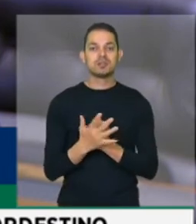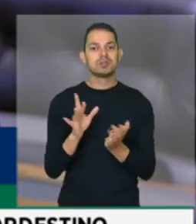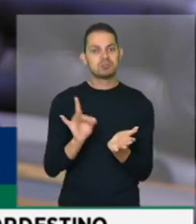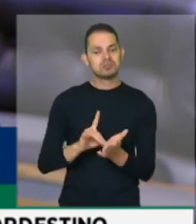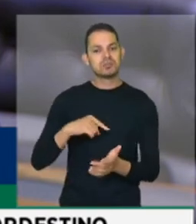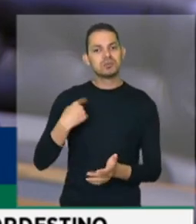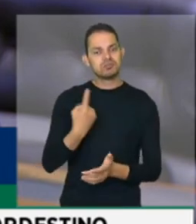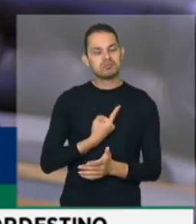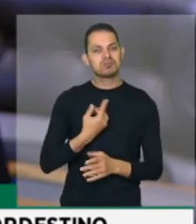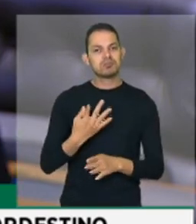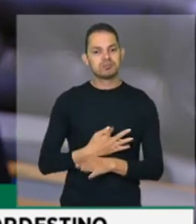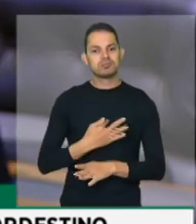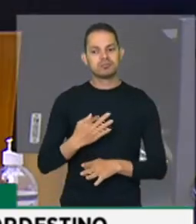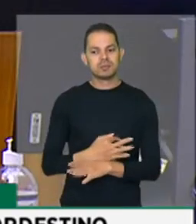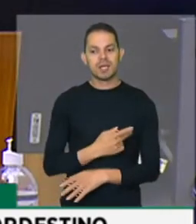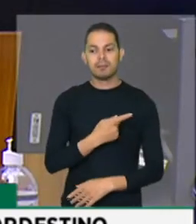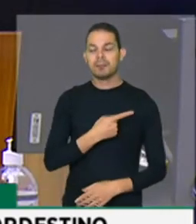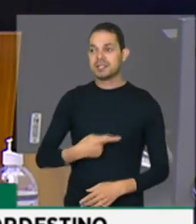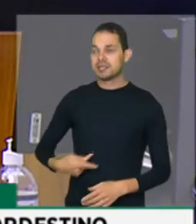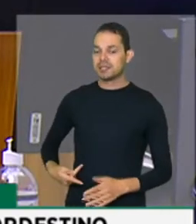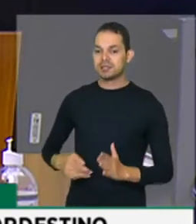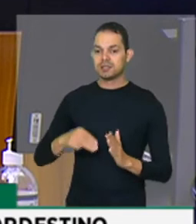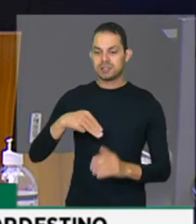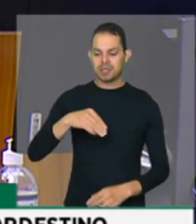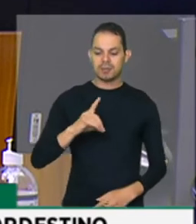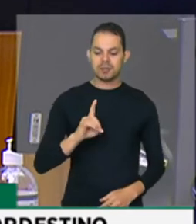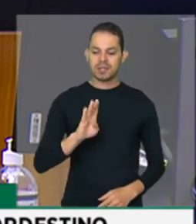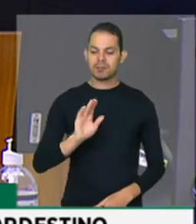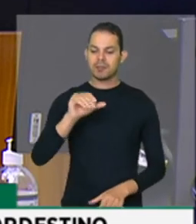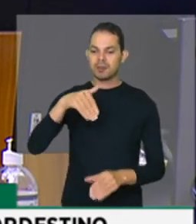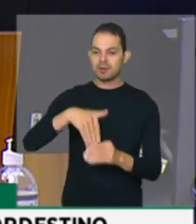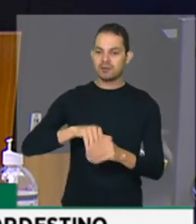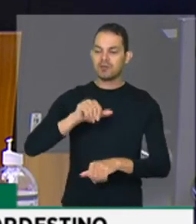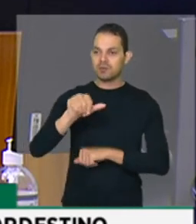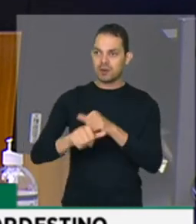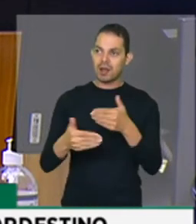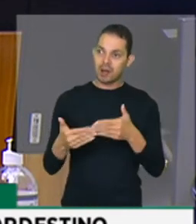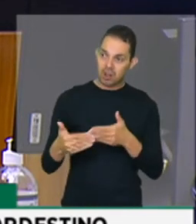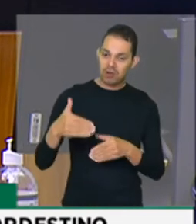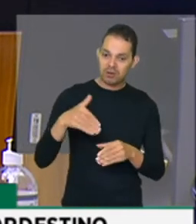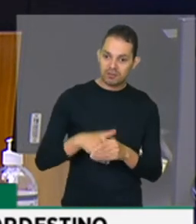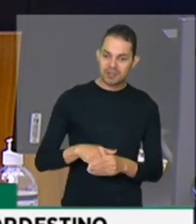ENFRENTANDO. -- [PRESIDENTE]: PRESIDENTE, O MDB, ORIENTA NÃ O. [PRESIDENTE]: DEPUTADO CURY.